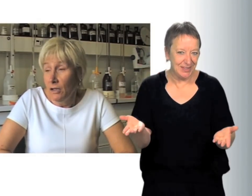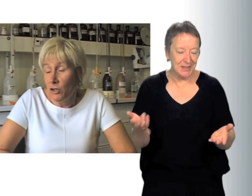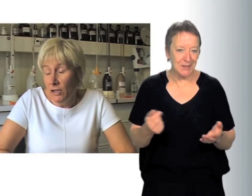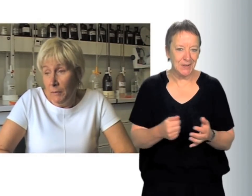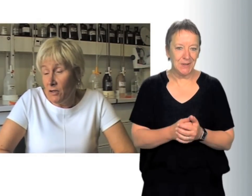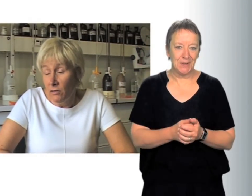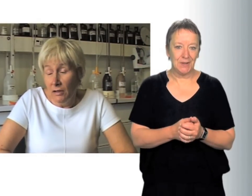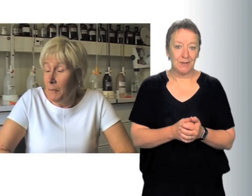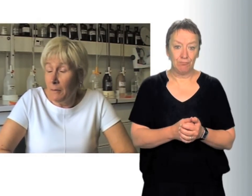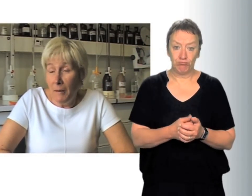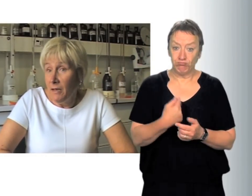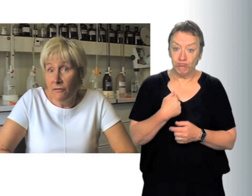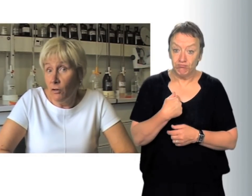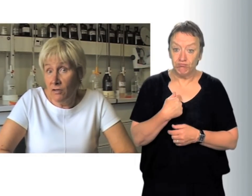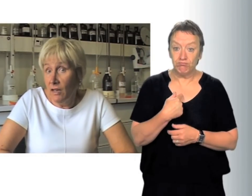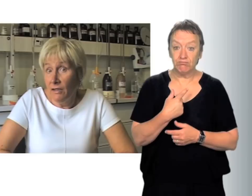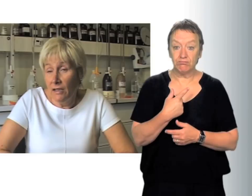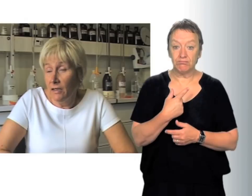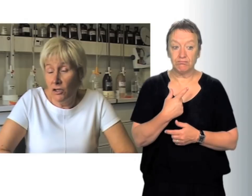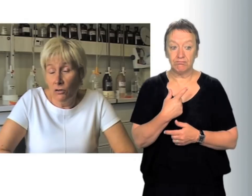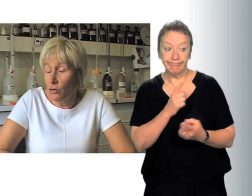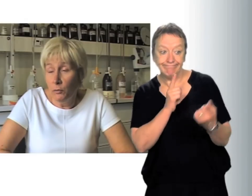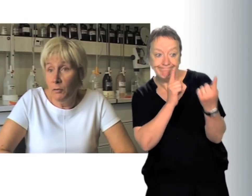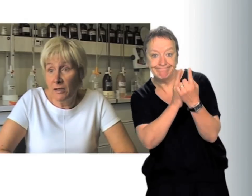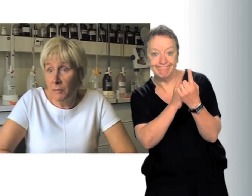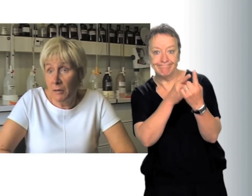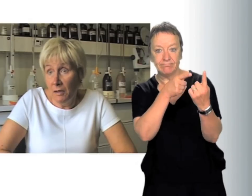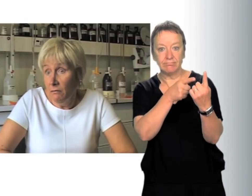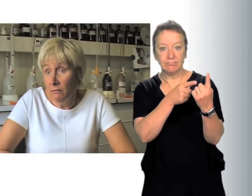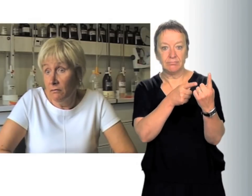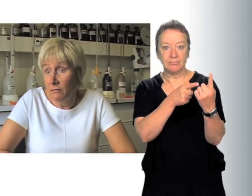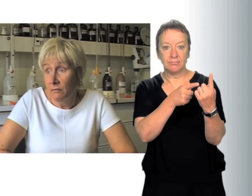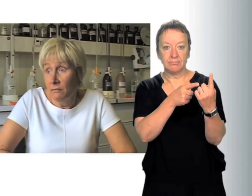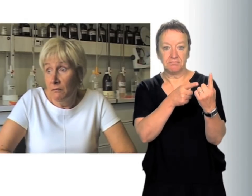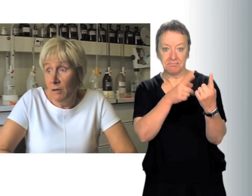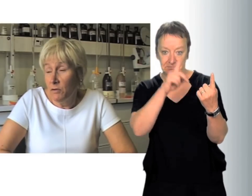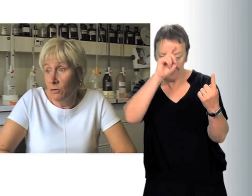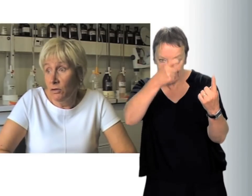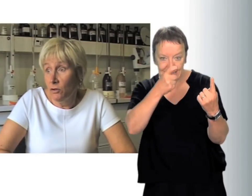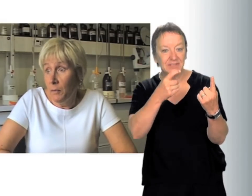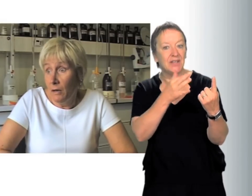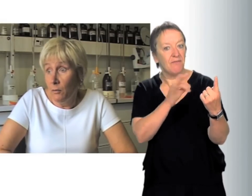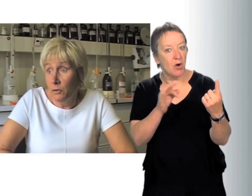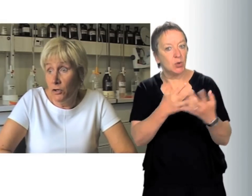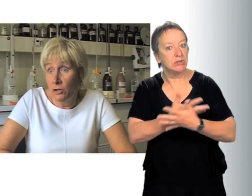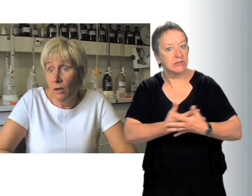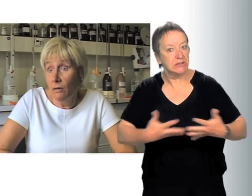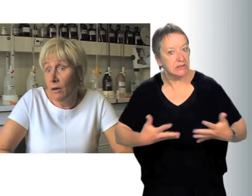Il y a des personnes qui ne parlent pas bien français avec lesquelles j'ai toujours pu m'exprimer. Même si on dit que je parle un peu chinois,